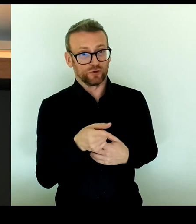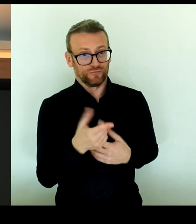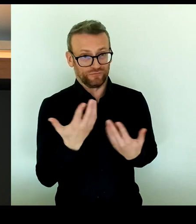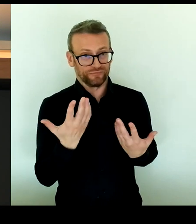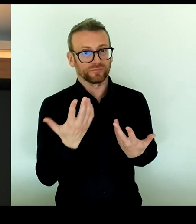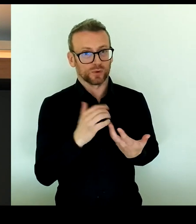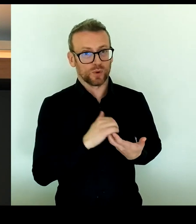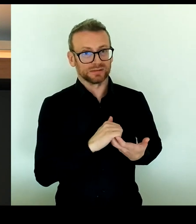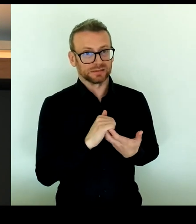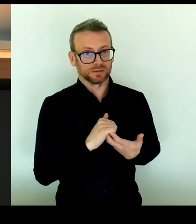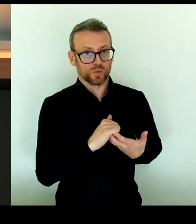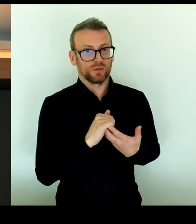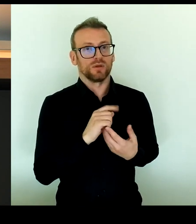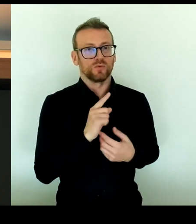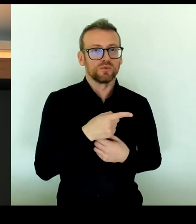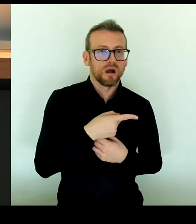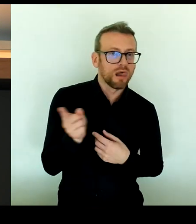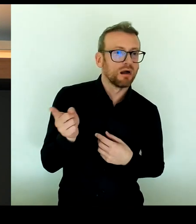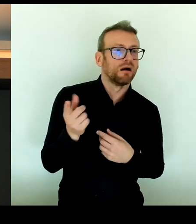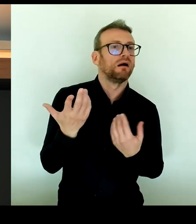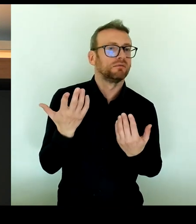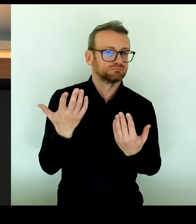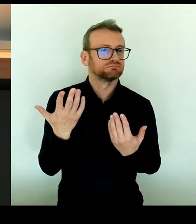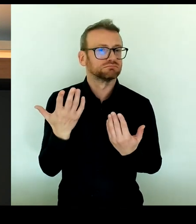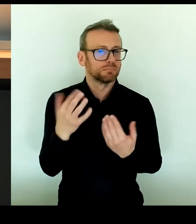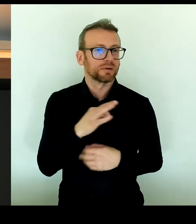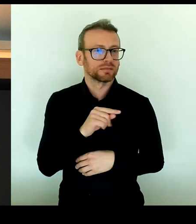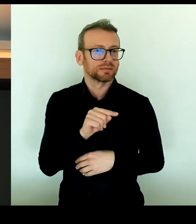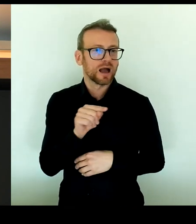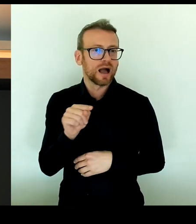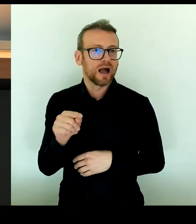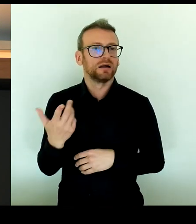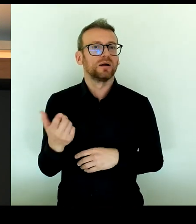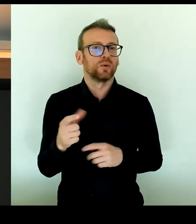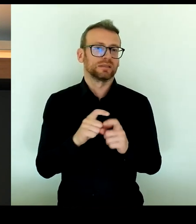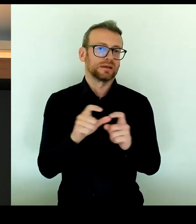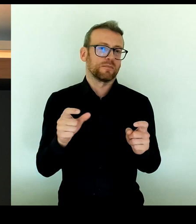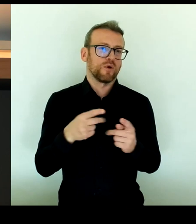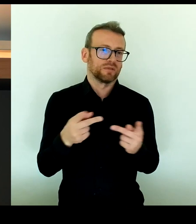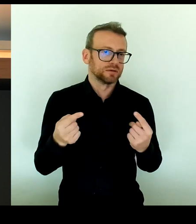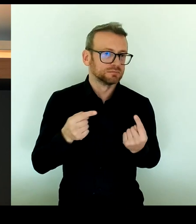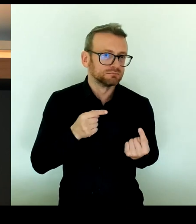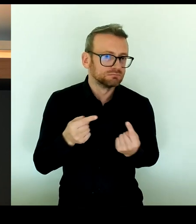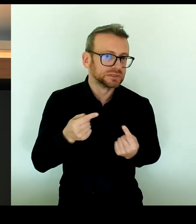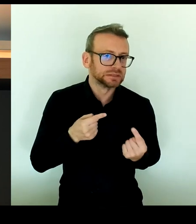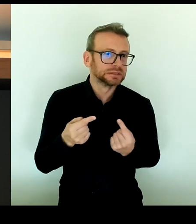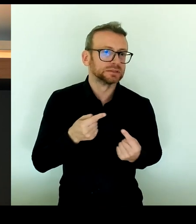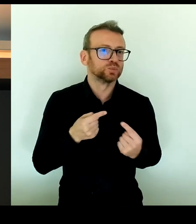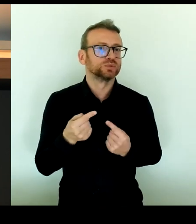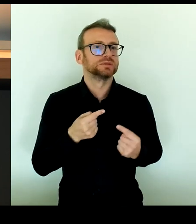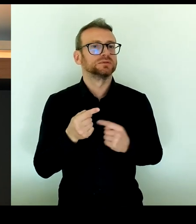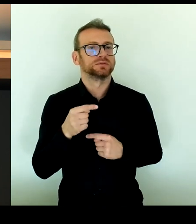Es ist schon beeindruckend, wie wär das parlamentarische Geschehen, von der schnelllebigen Realität entrückt ist je mehr Zeit.